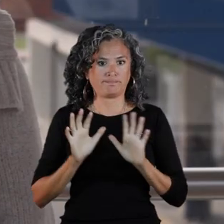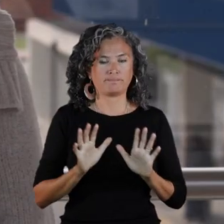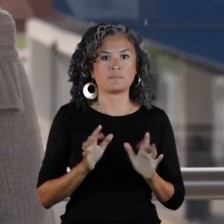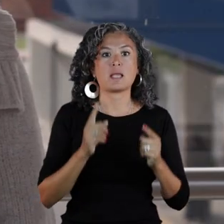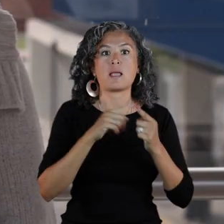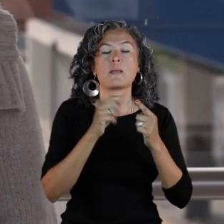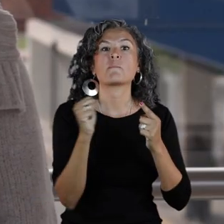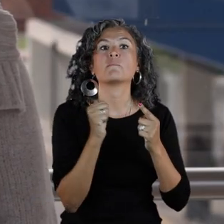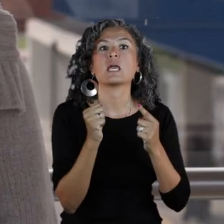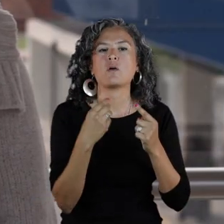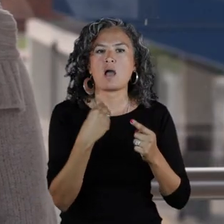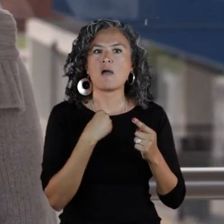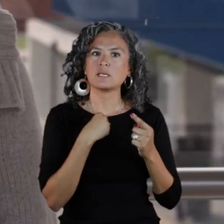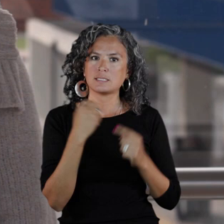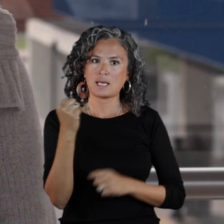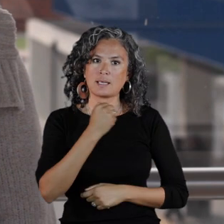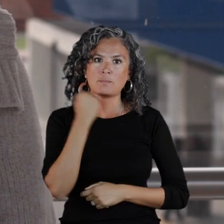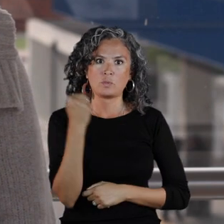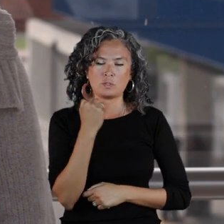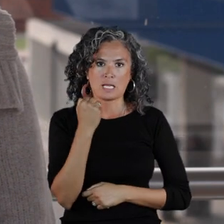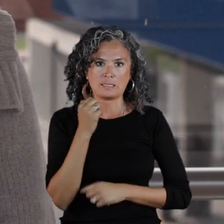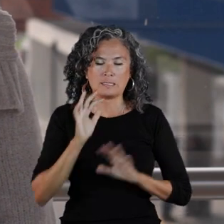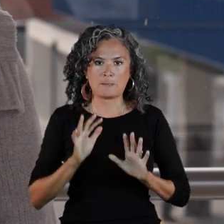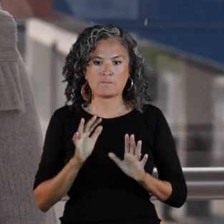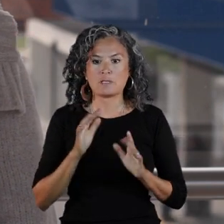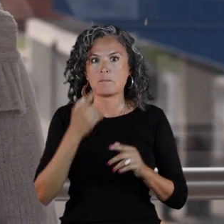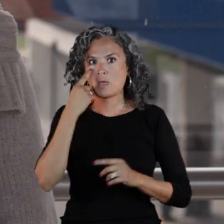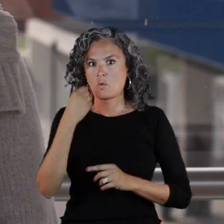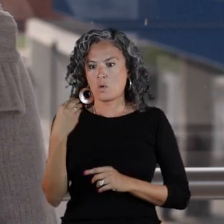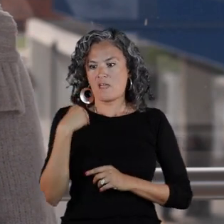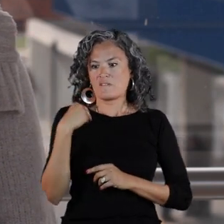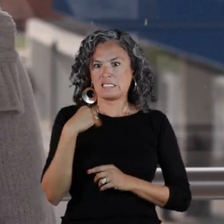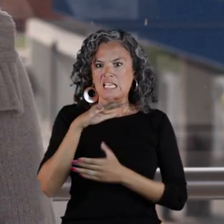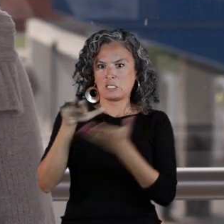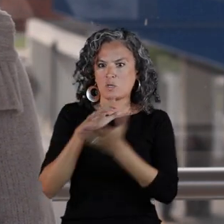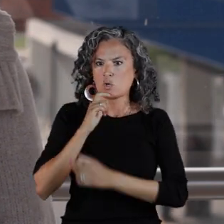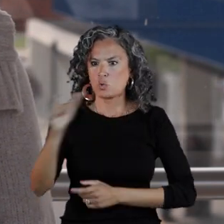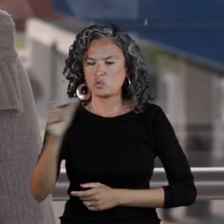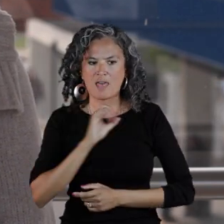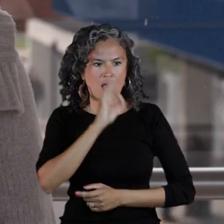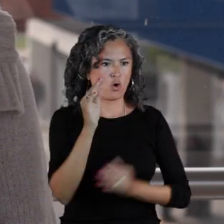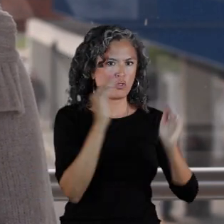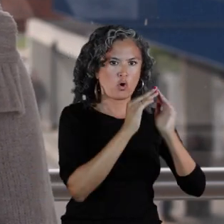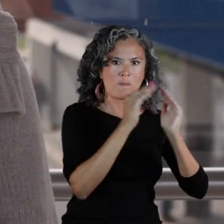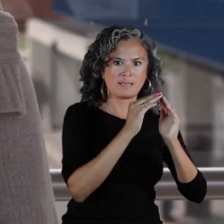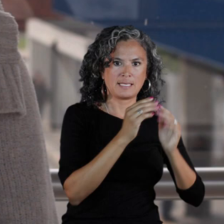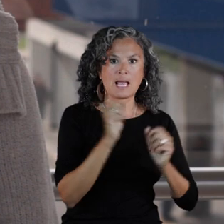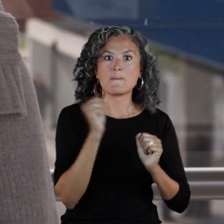El miedo es un indicador muy importante para saber si es violencia cruzada o violencia